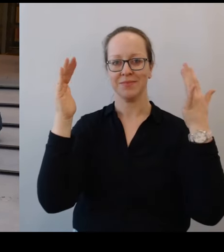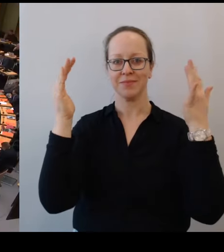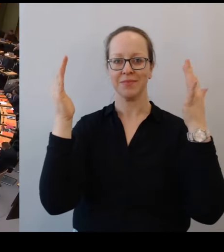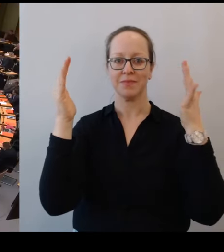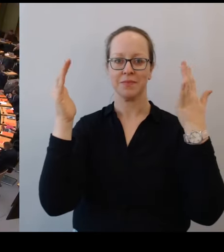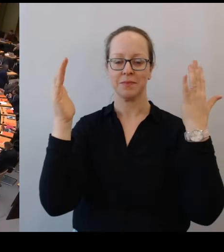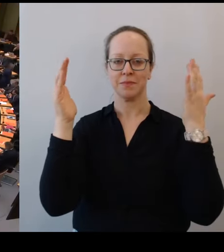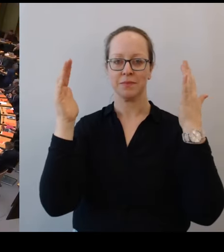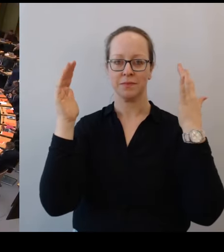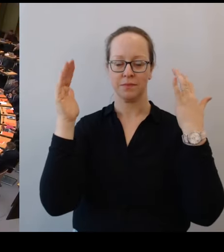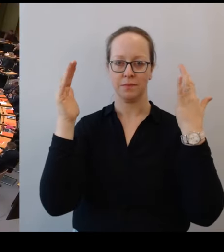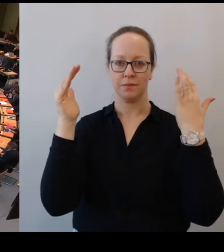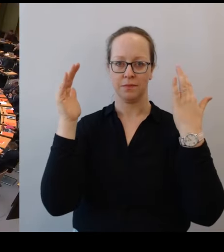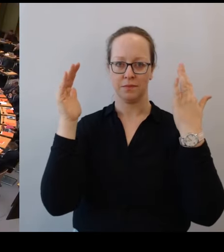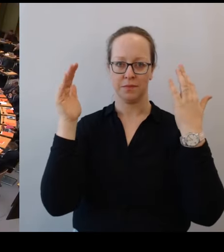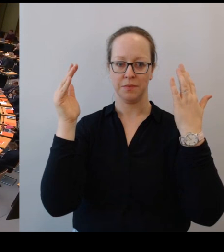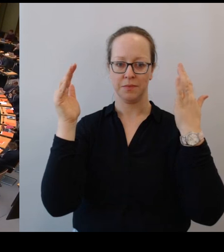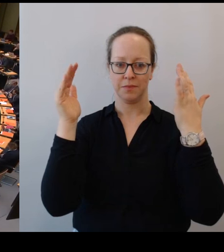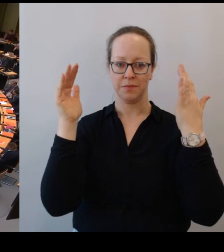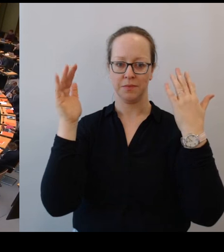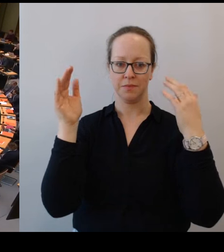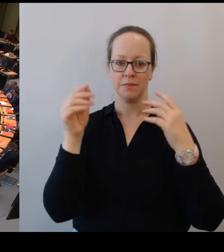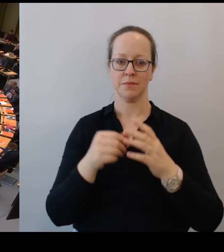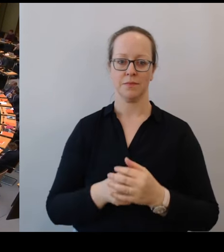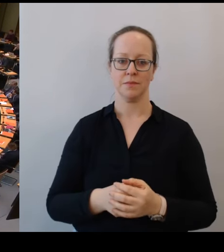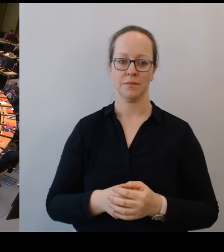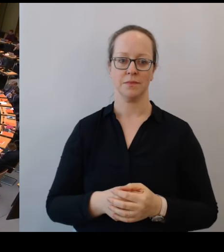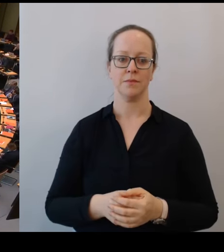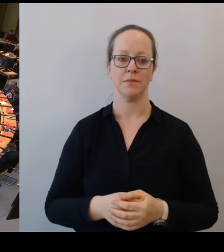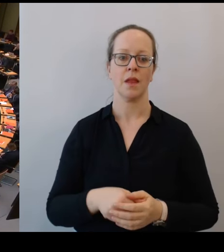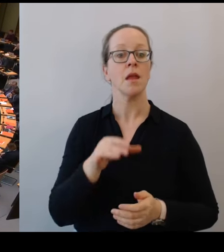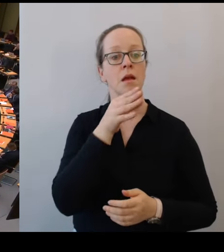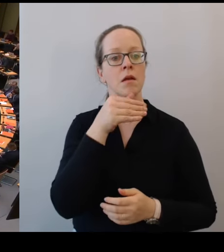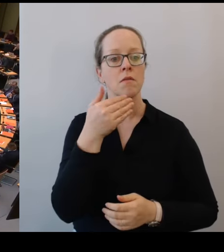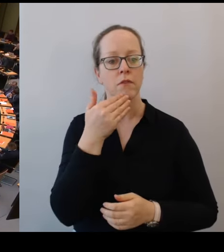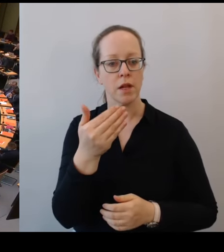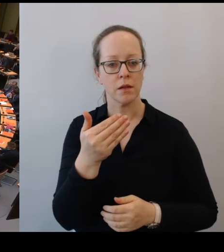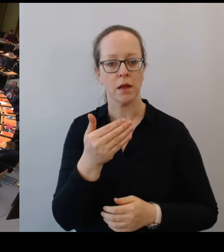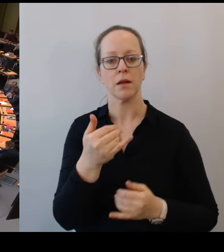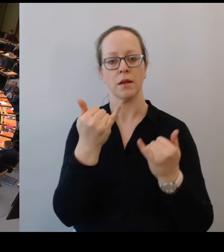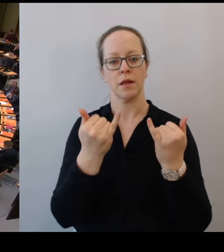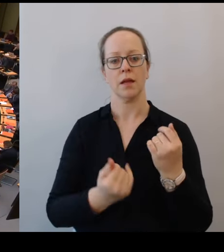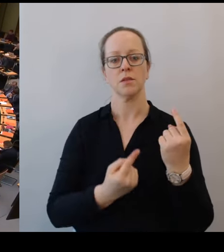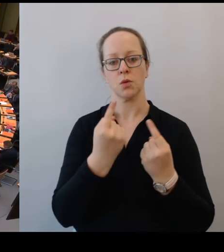(Rednerwechsel) Vielen Dank! Und für die Fraktion Bündnis 90/Die Grünen hat nun der Kollege Mirzai das Wort.